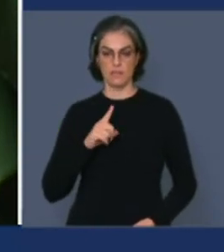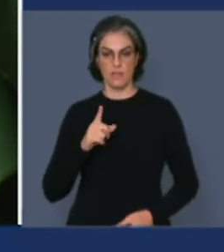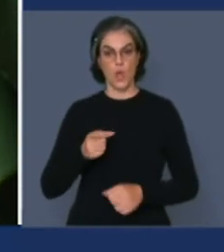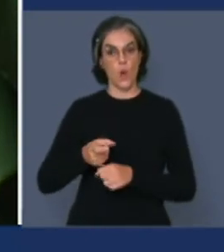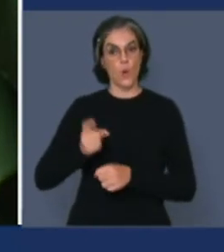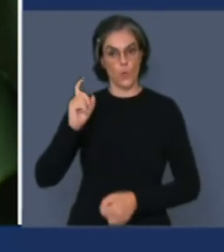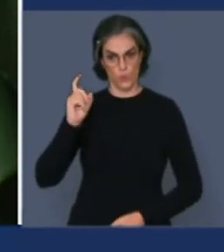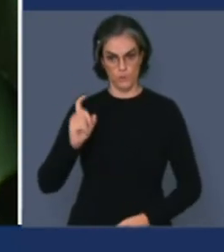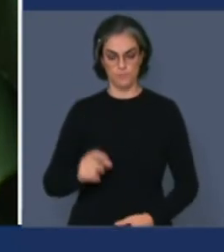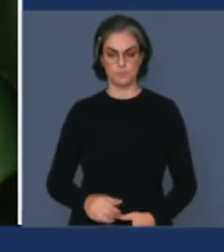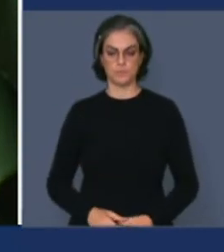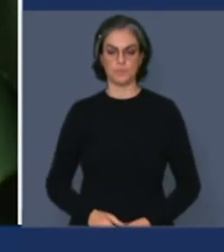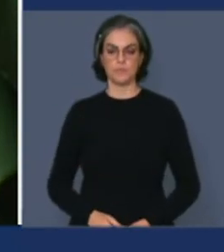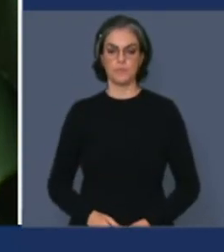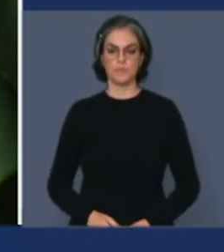REAIS DE LUCROS. EU INDAGO,